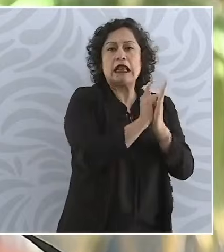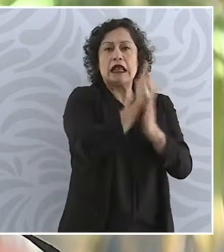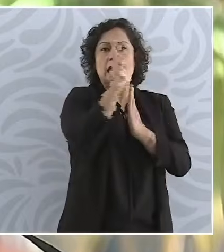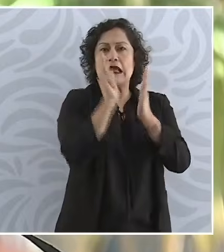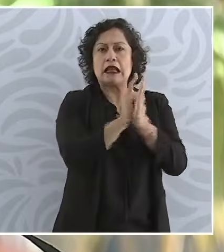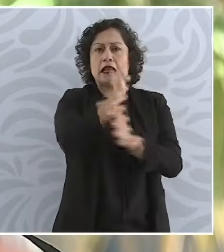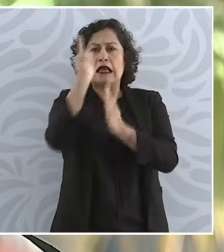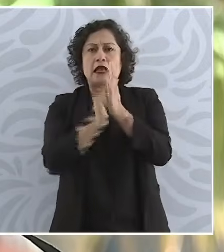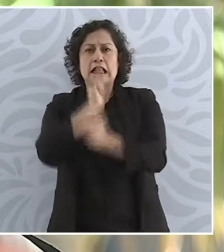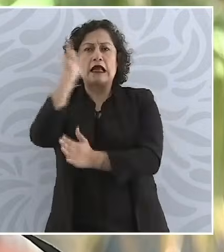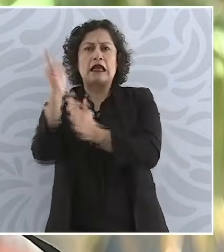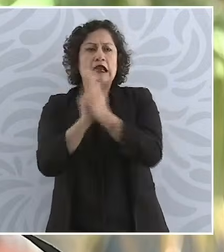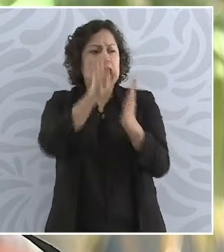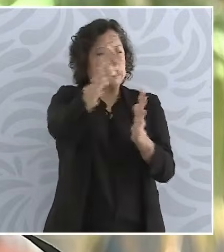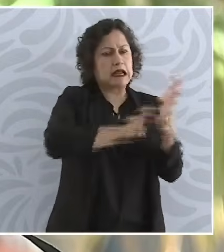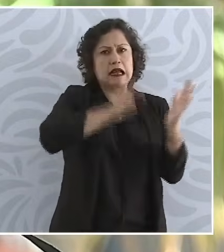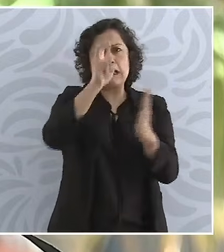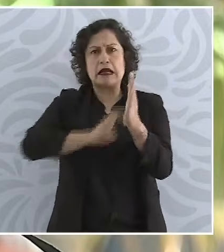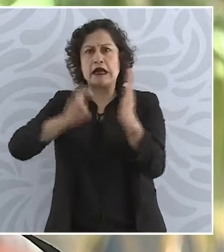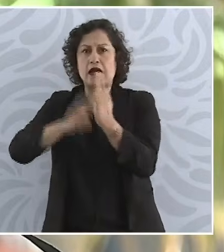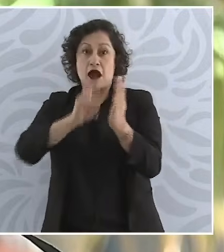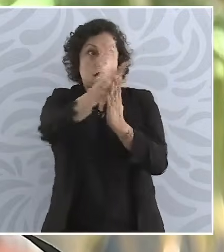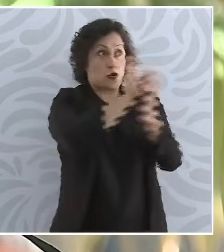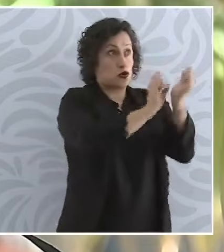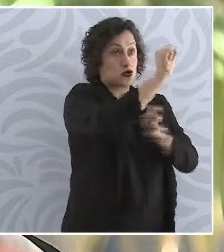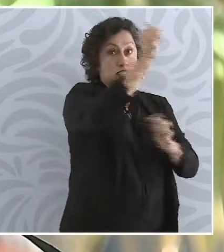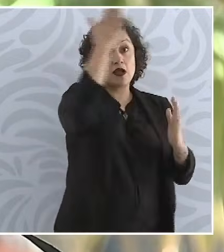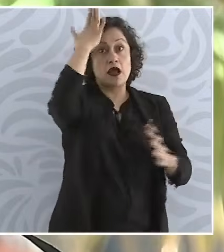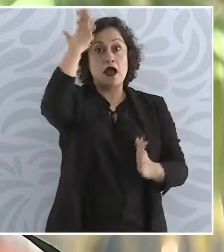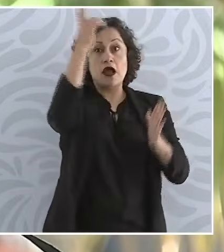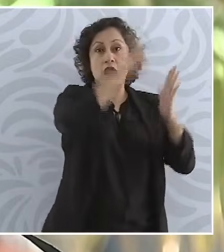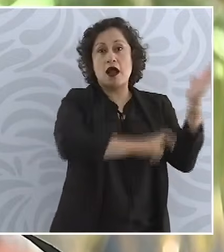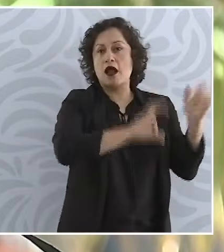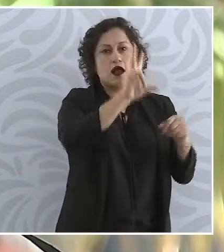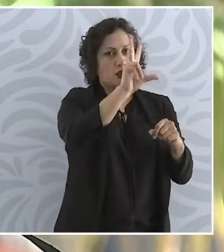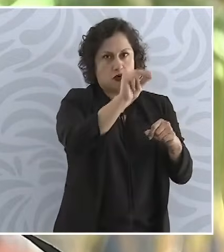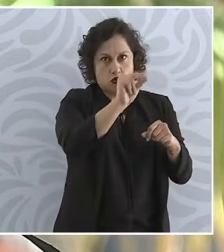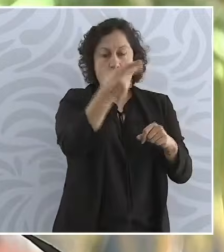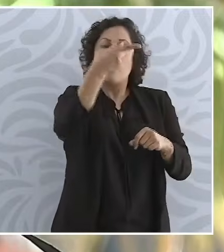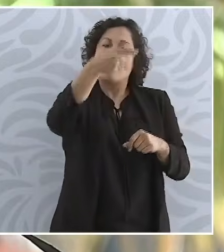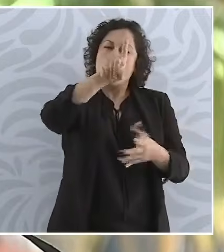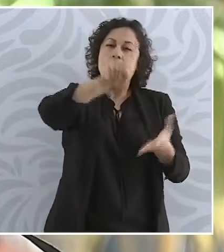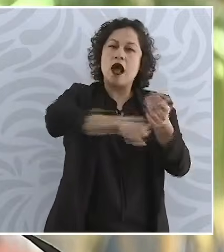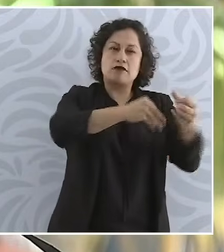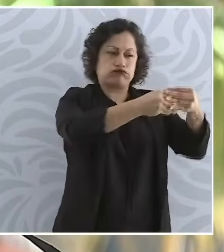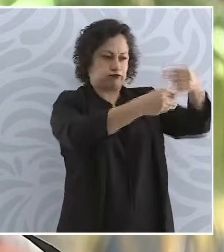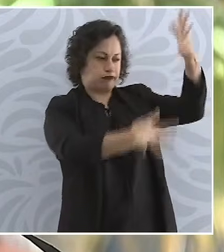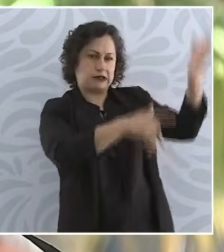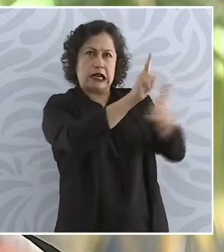constitución pero cambiaron diversas leyes con el objetivo siempre de privatizar a Pemex y la